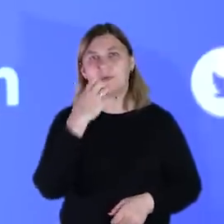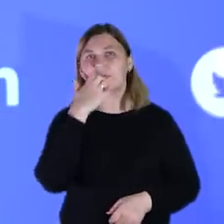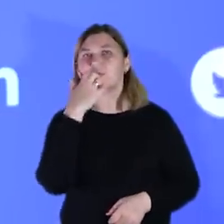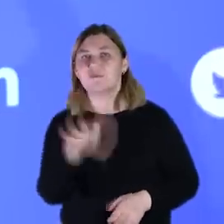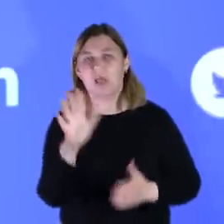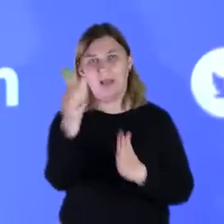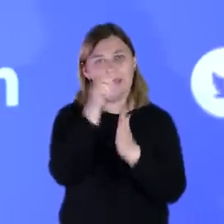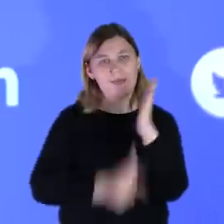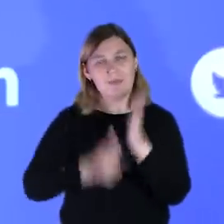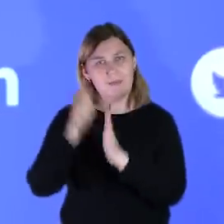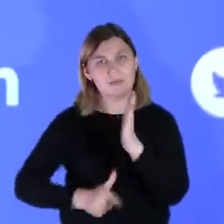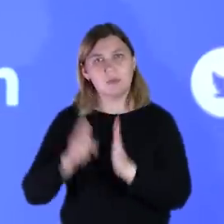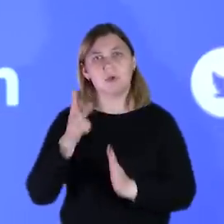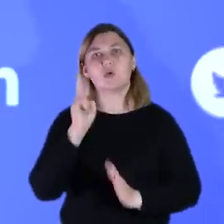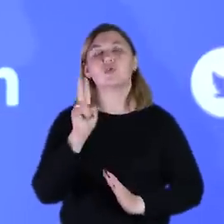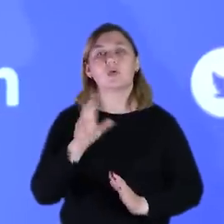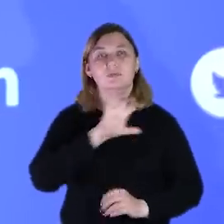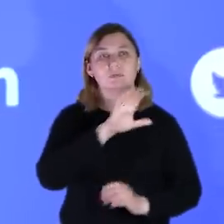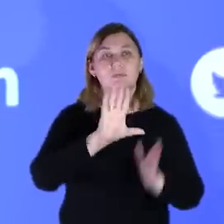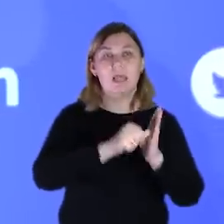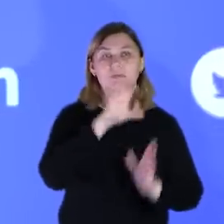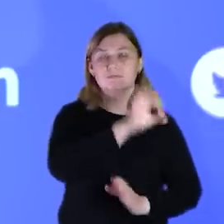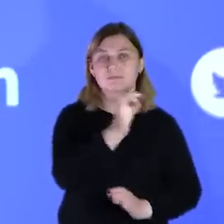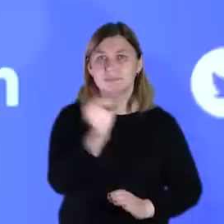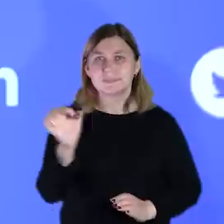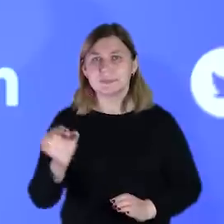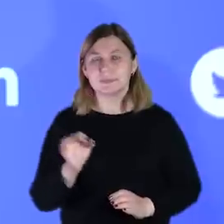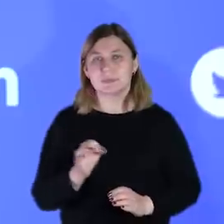listami: kto w poszczególnych miejscowościach (właśnie tak, jak wspomniał Artur)